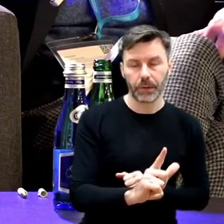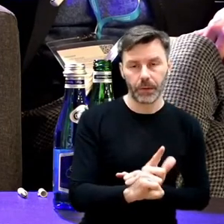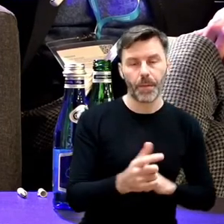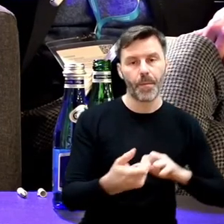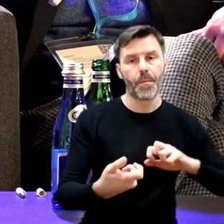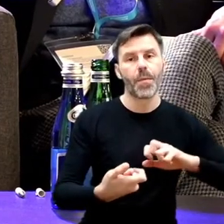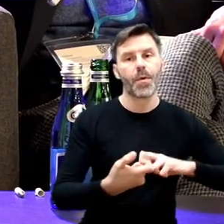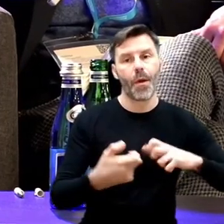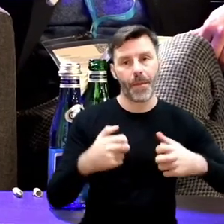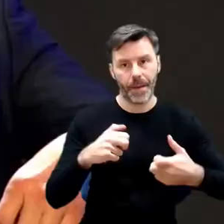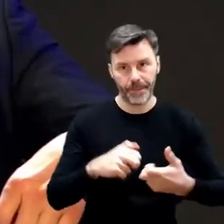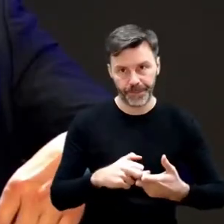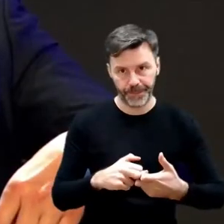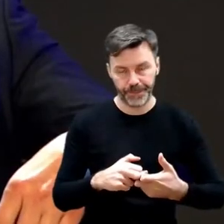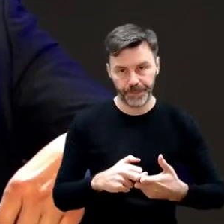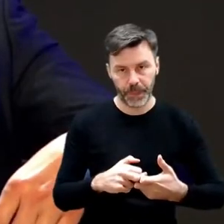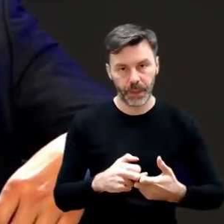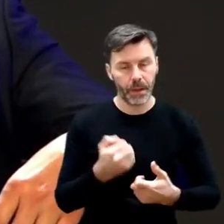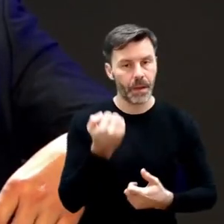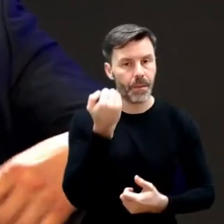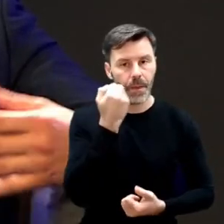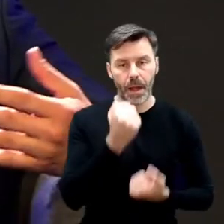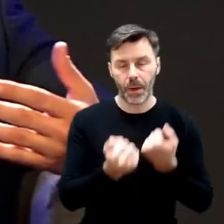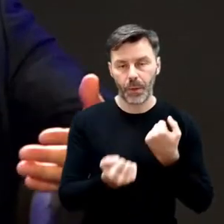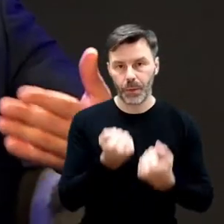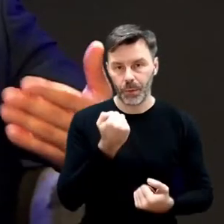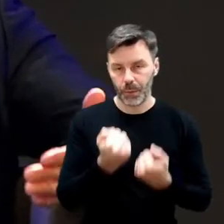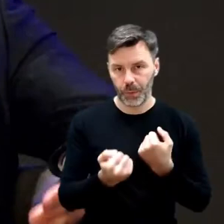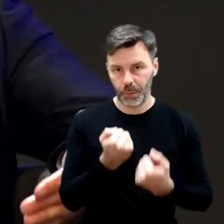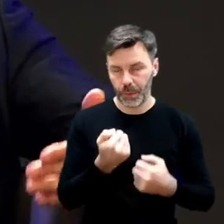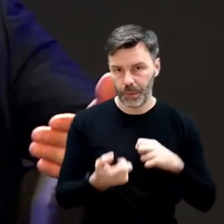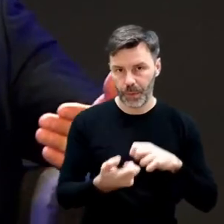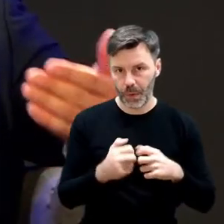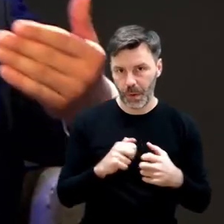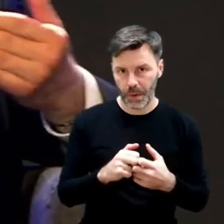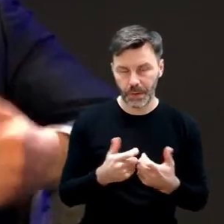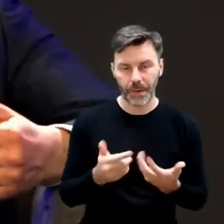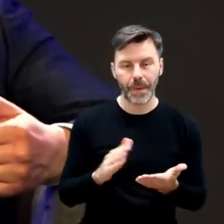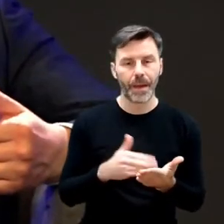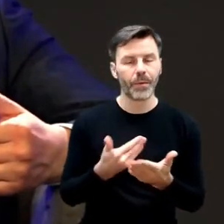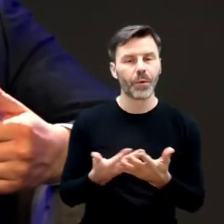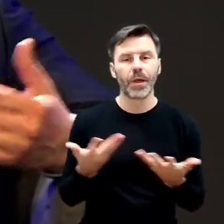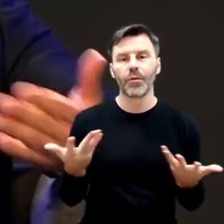bardzo trudny do uzyskania w takich gminach wiejskich czy miejskowiejskich,